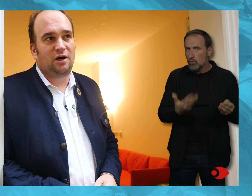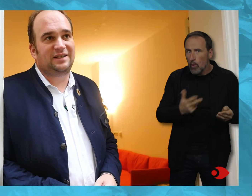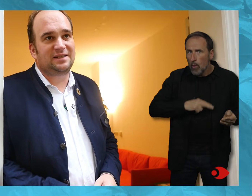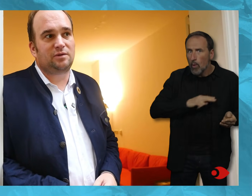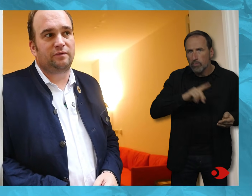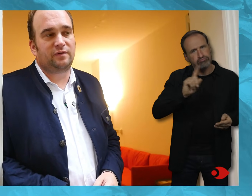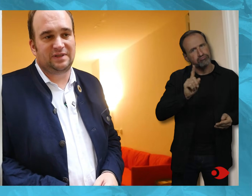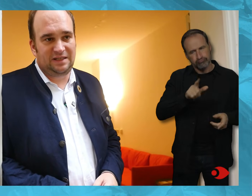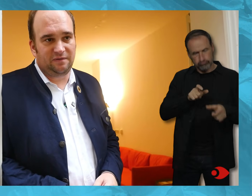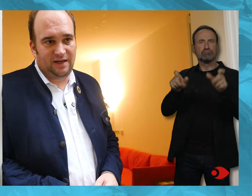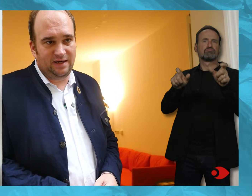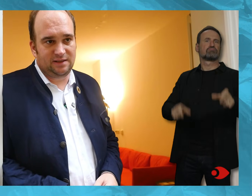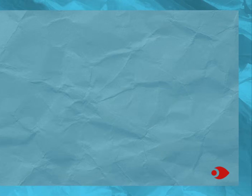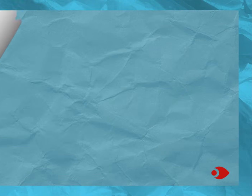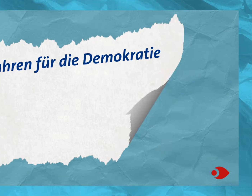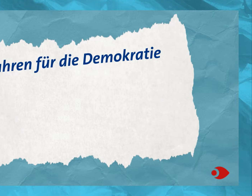Und das dürfen wir uns nicht gefallen lassen.